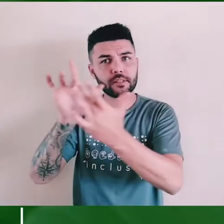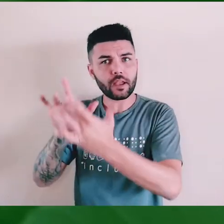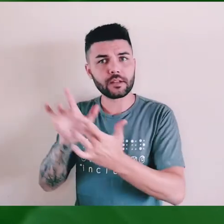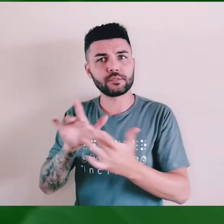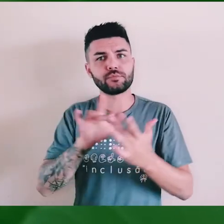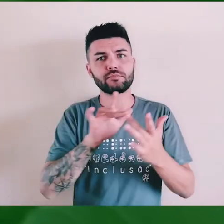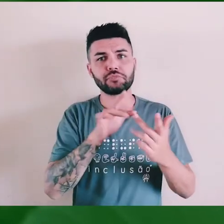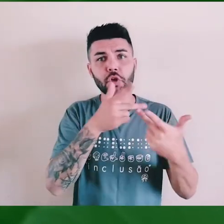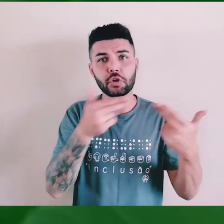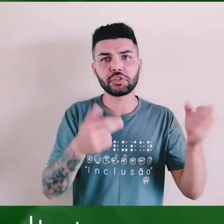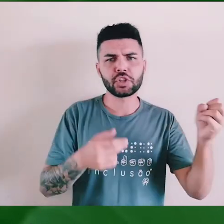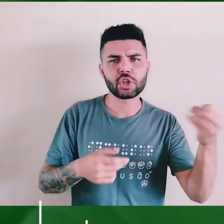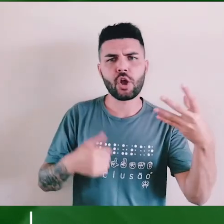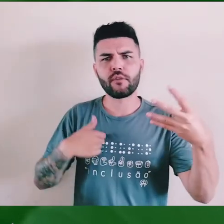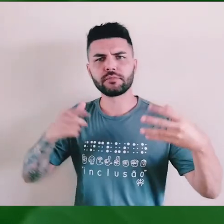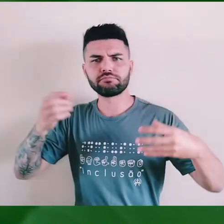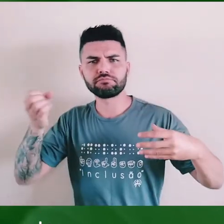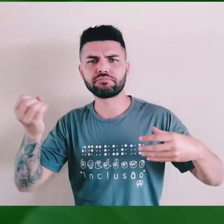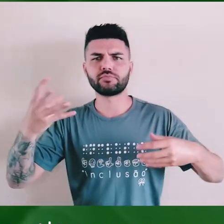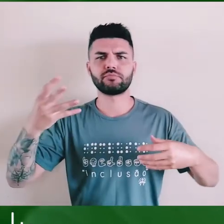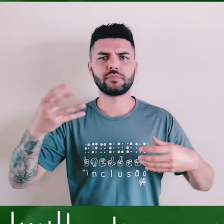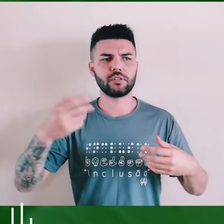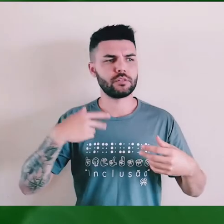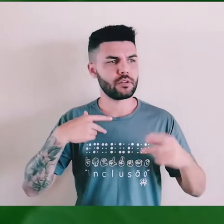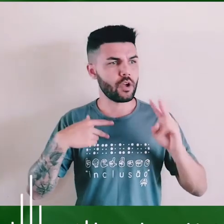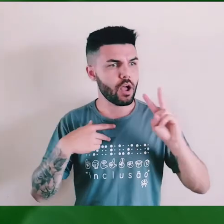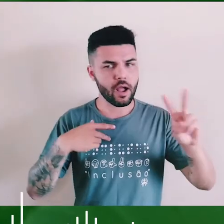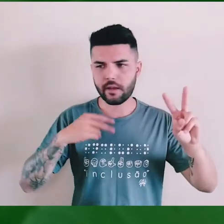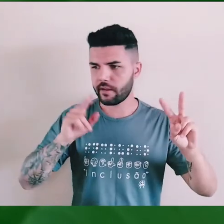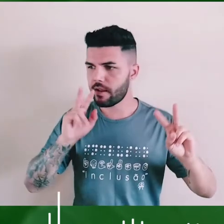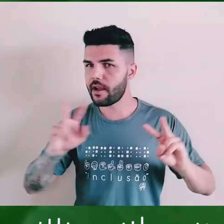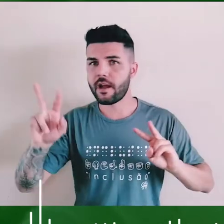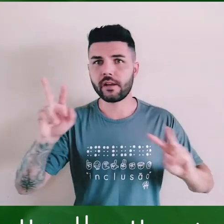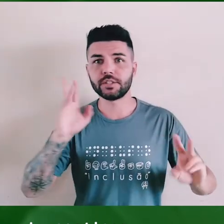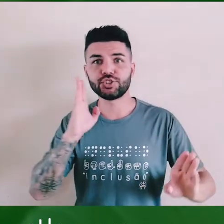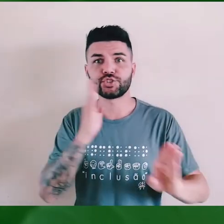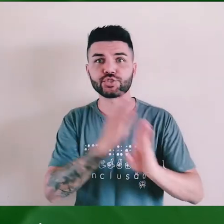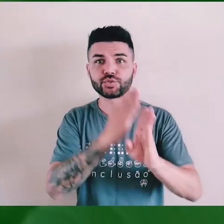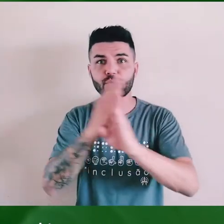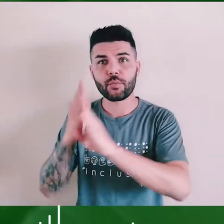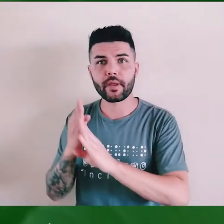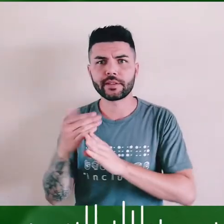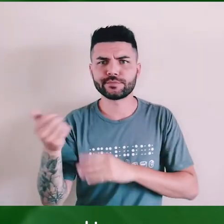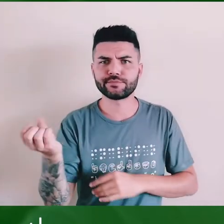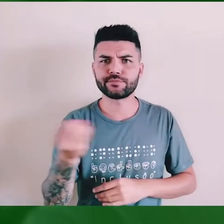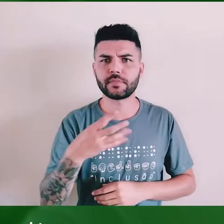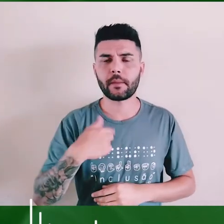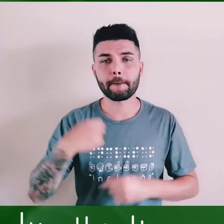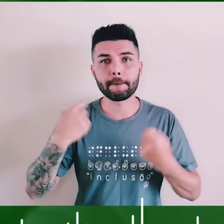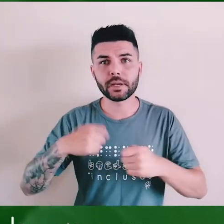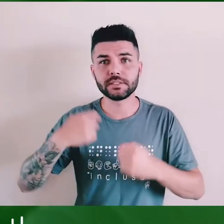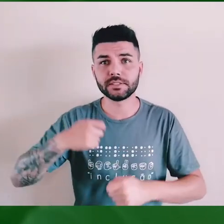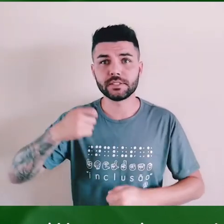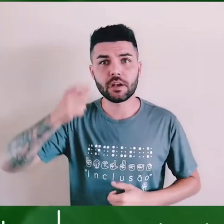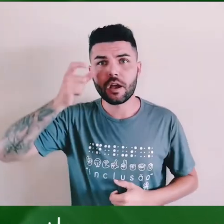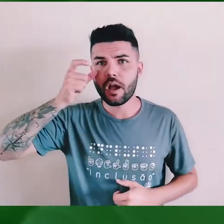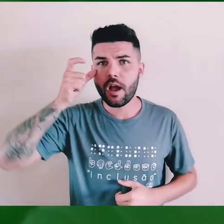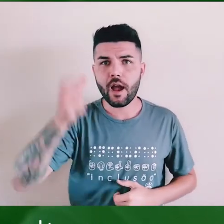contato com o público. Então o jornalista, precisa estar sempre antenado do que tá rolando.